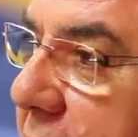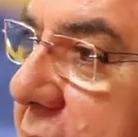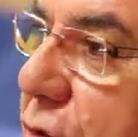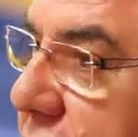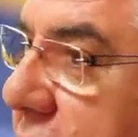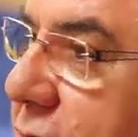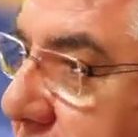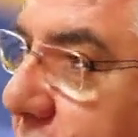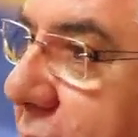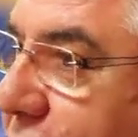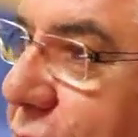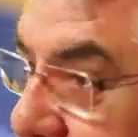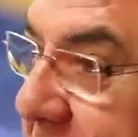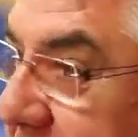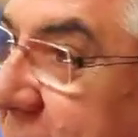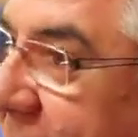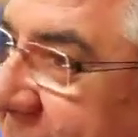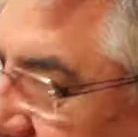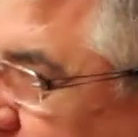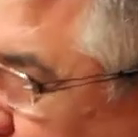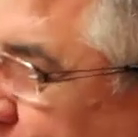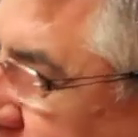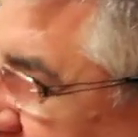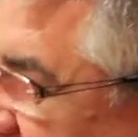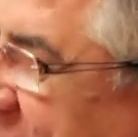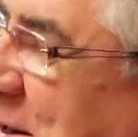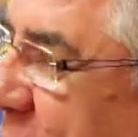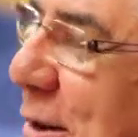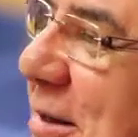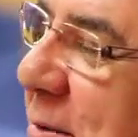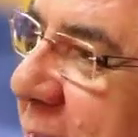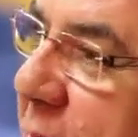todos los años, son 10 casos, es un tocho muy trabajado,